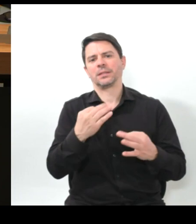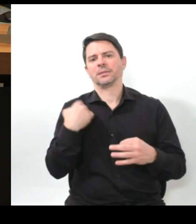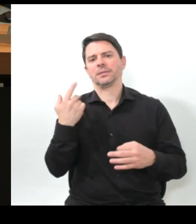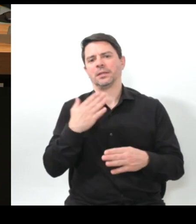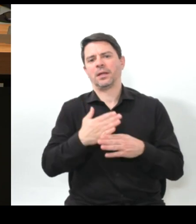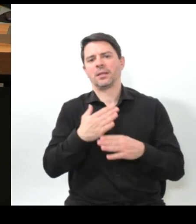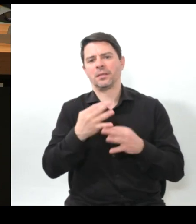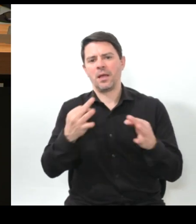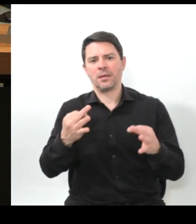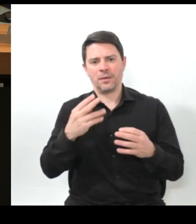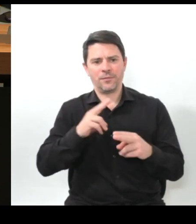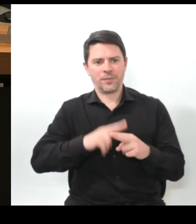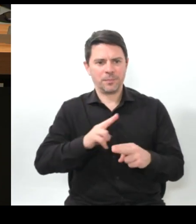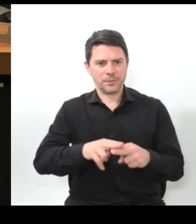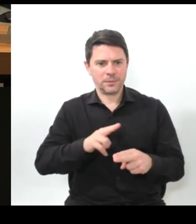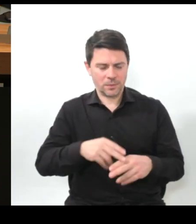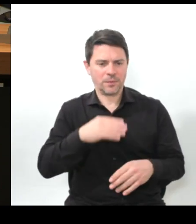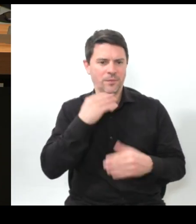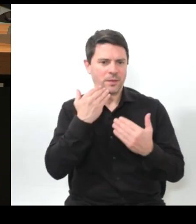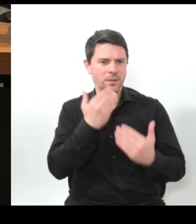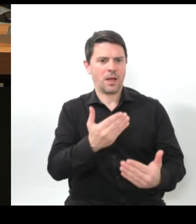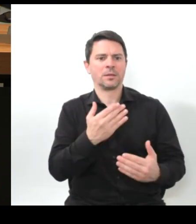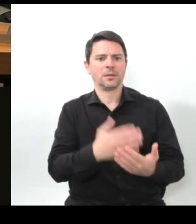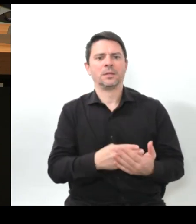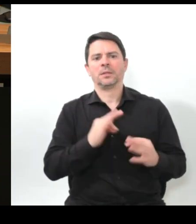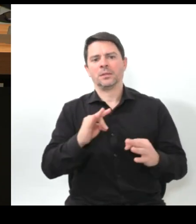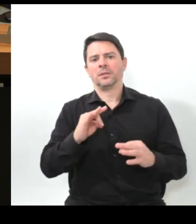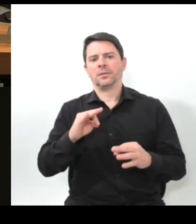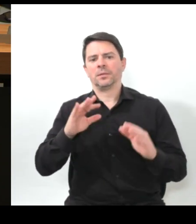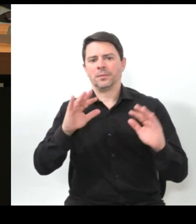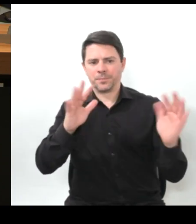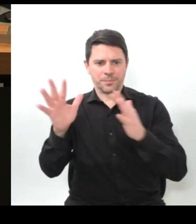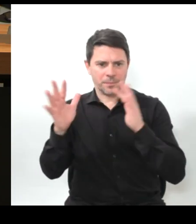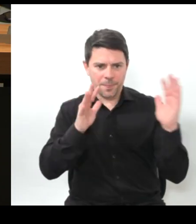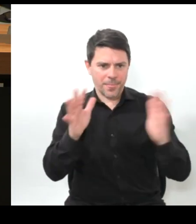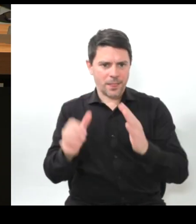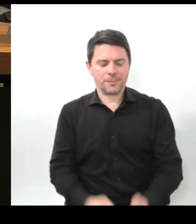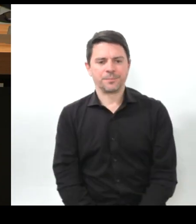Ausbildungsvergütung gibt in sämtlichen Gesundheitsberufen. Es